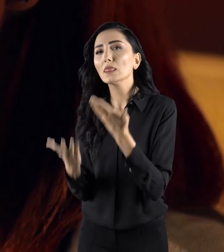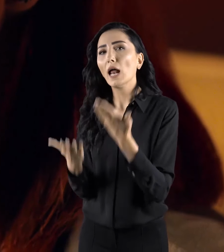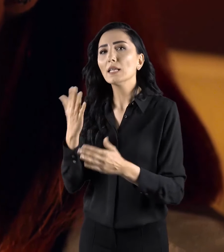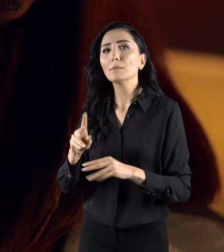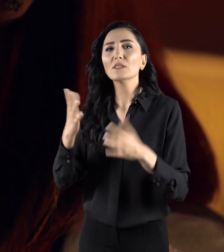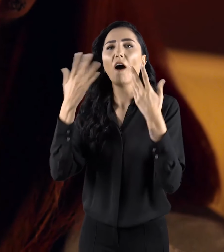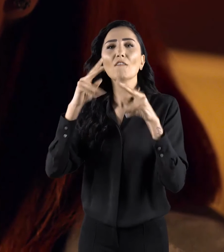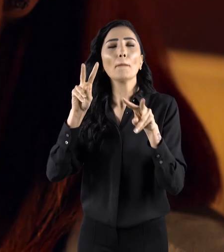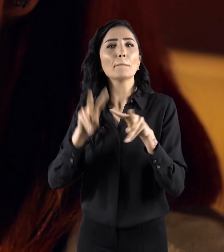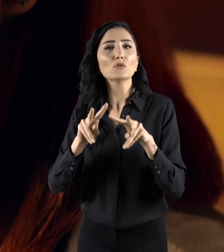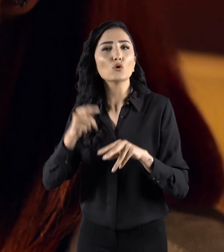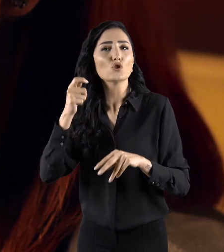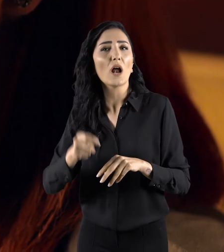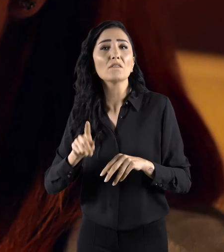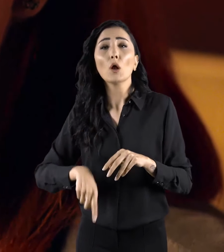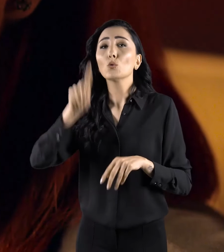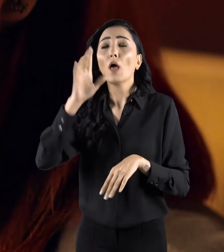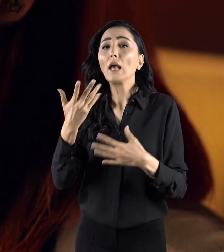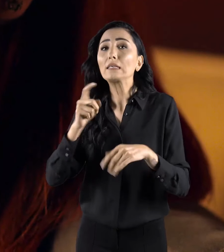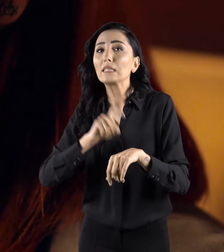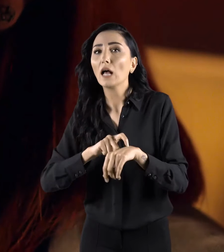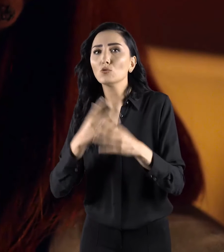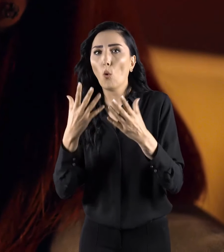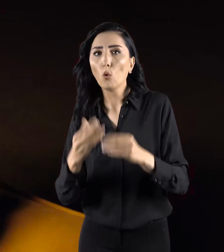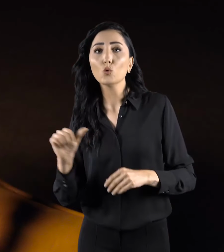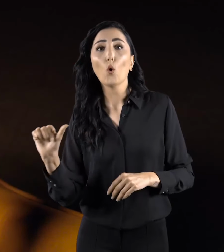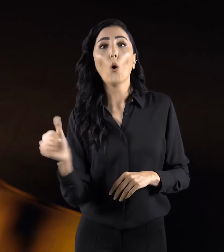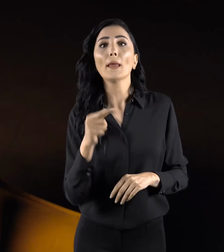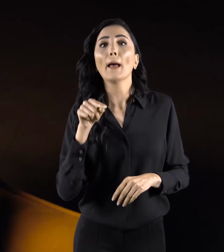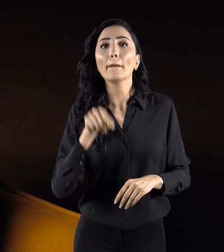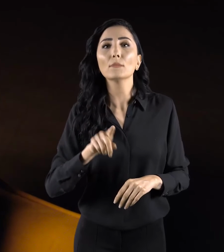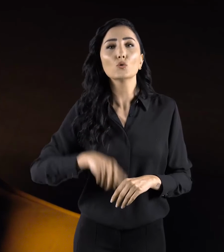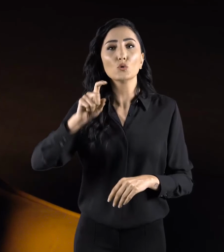şartlar ve günün hangi saatinde olduğu önemlidir. Gündüz sıcaklıkları yüksek olduğu